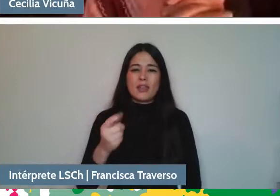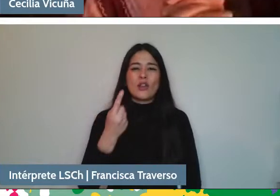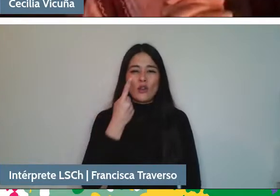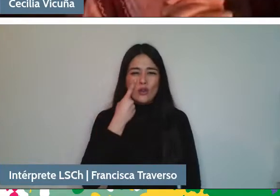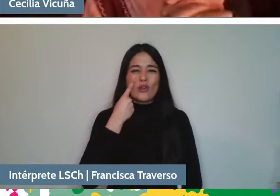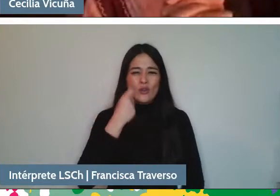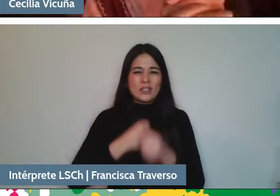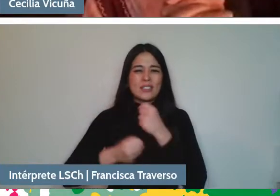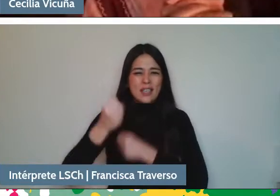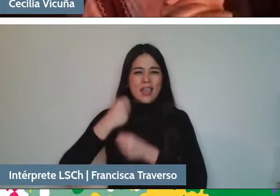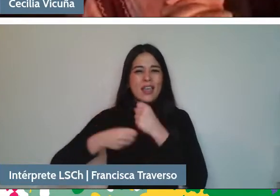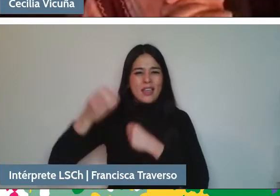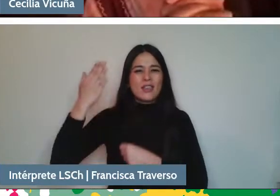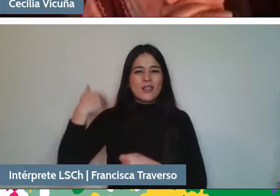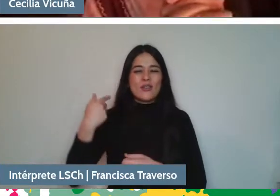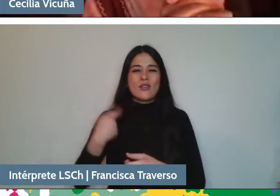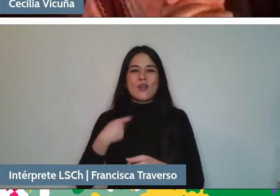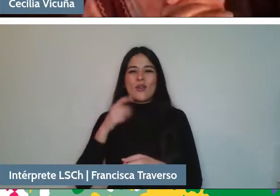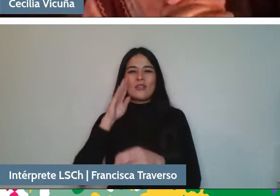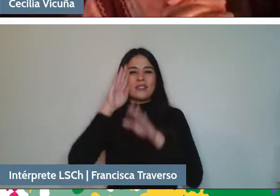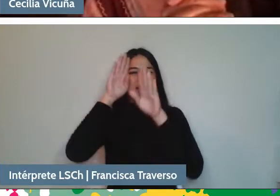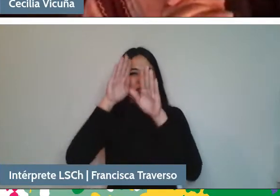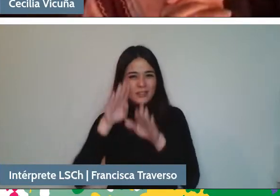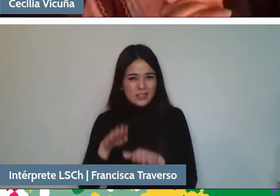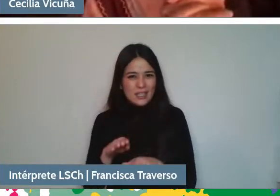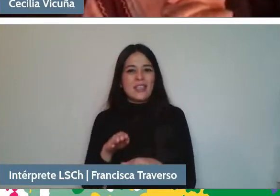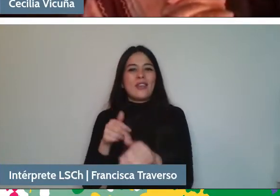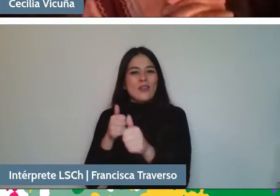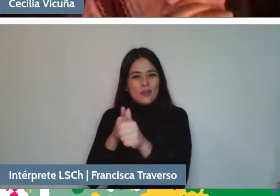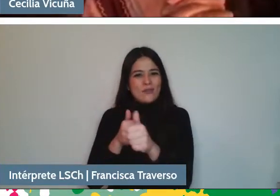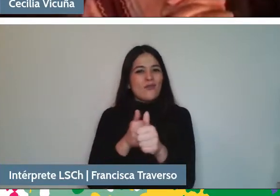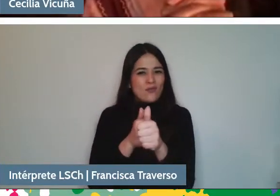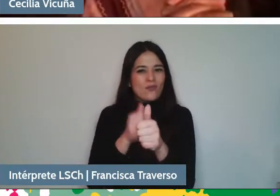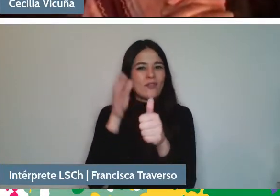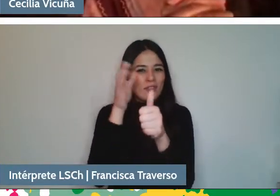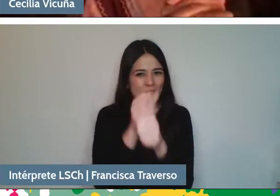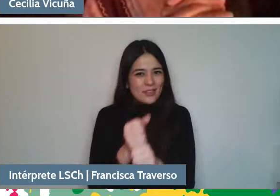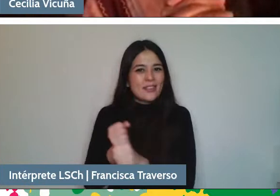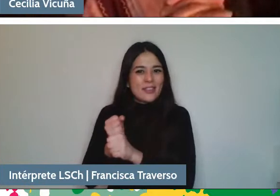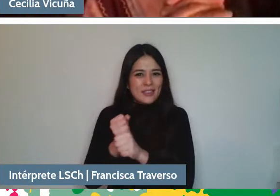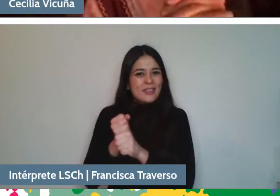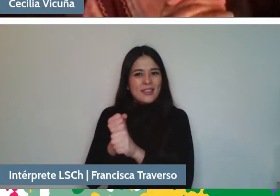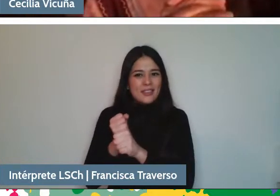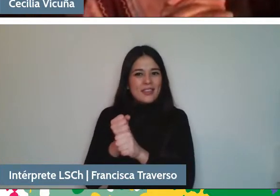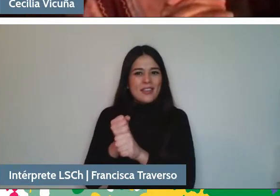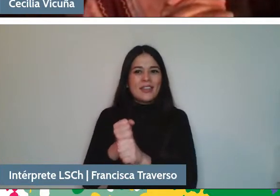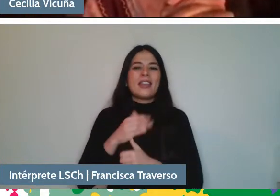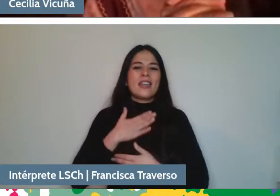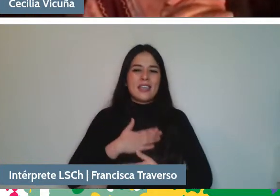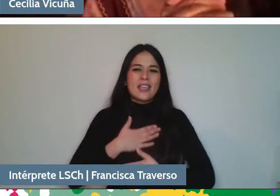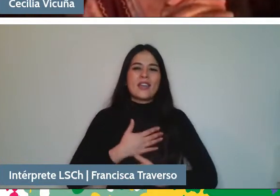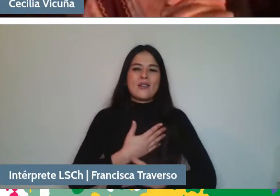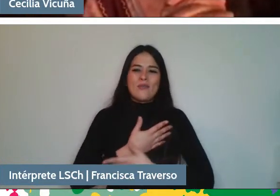le sigo y persigo y quiero mucho y admiro mucho.